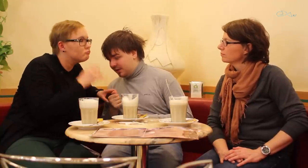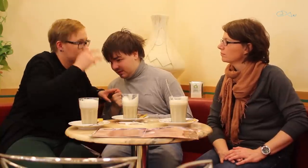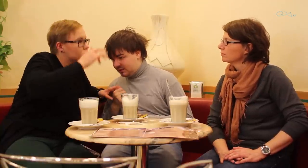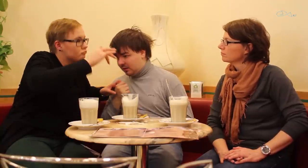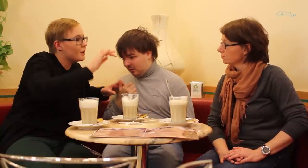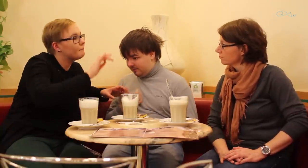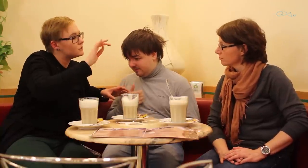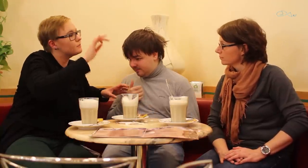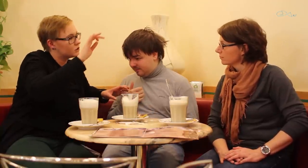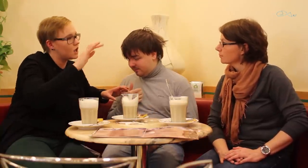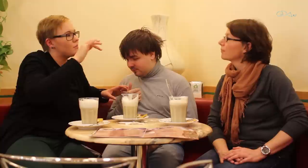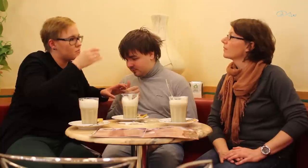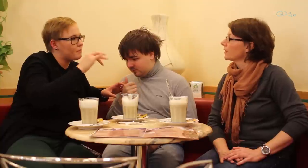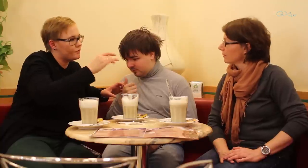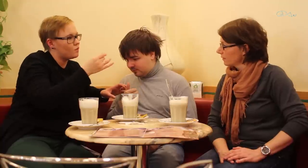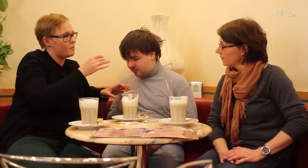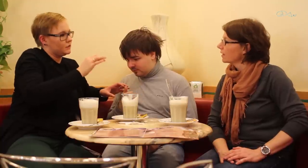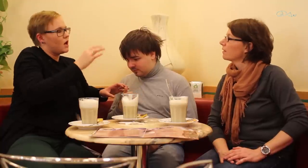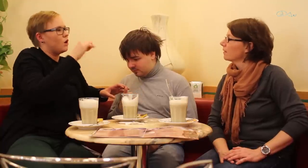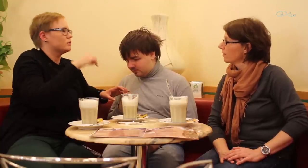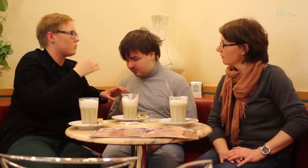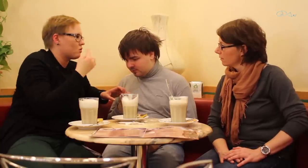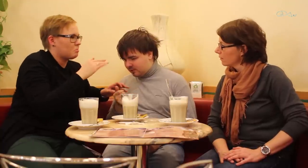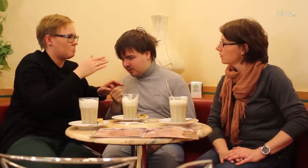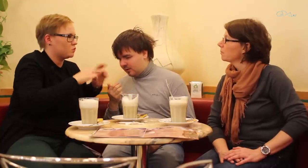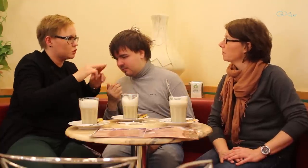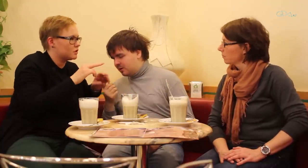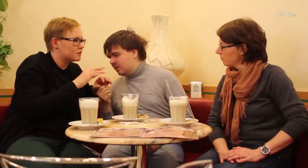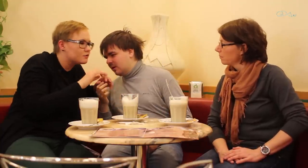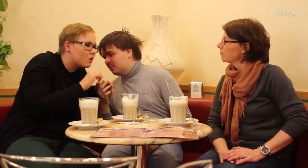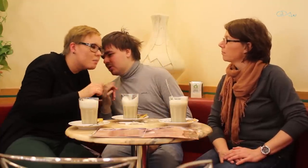Immer wieder besser. Heute so, morgen so, Tagesform.